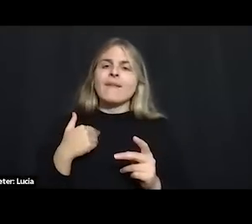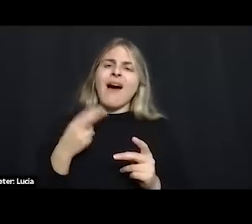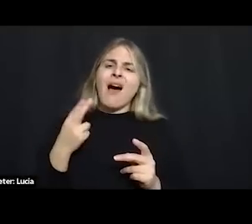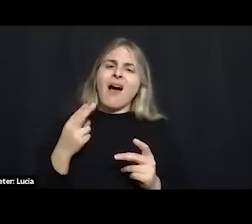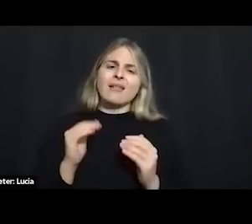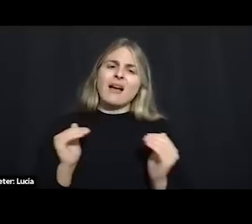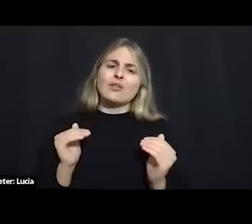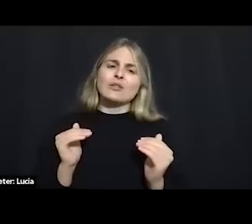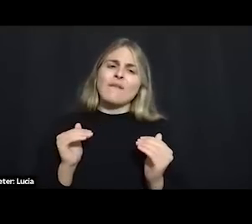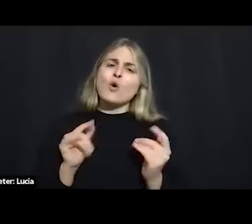en comparación con la soledad masculina.